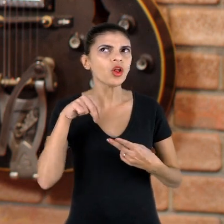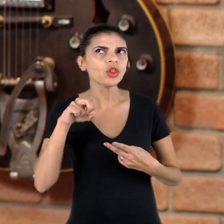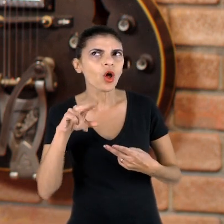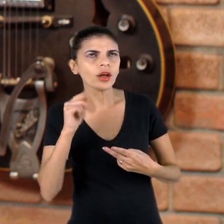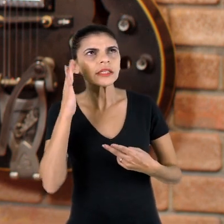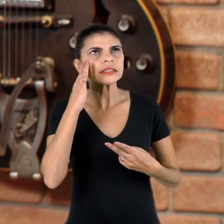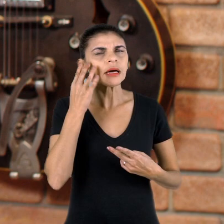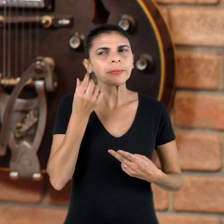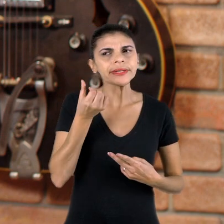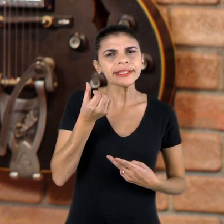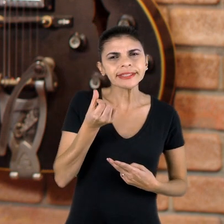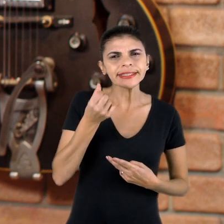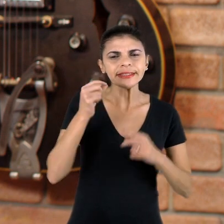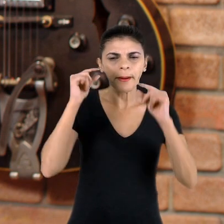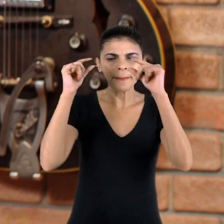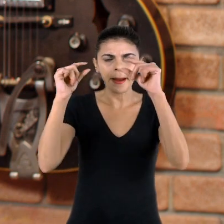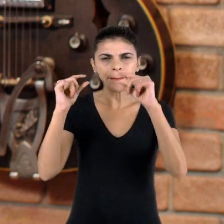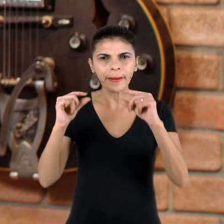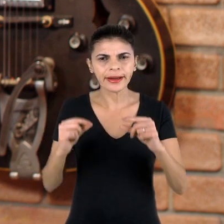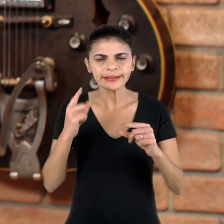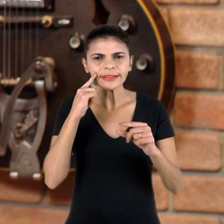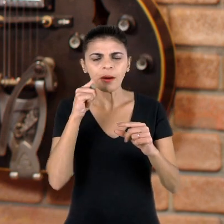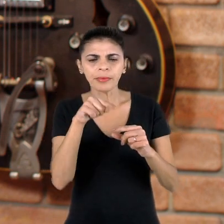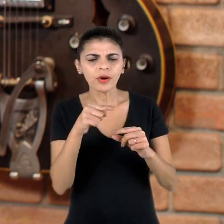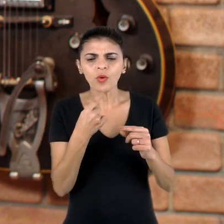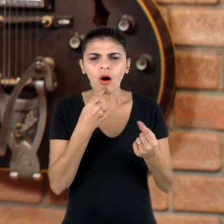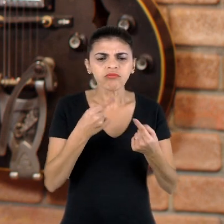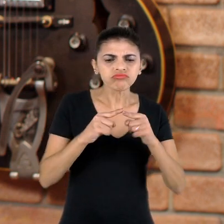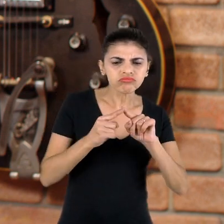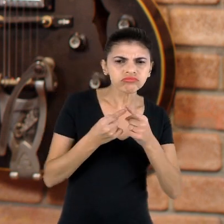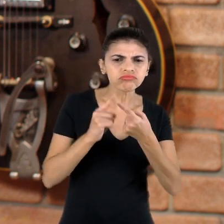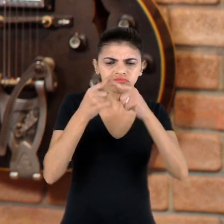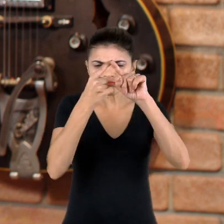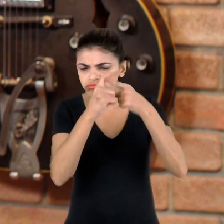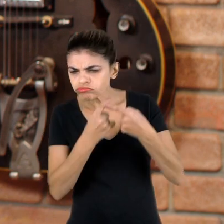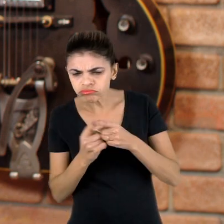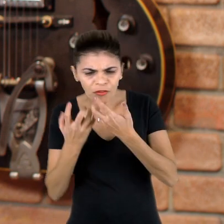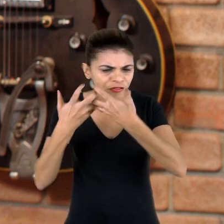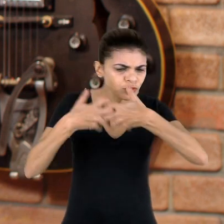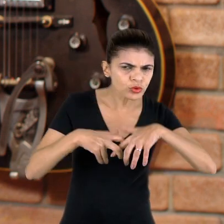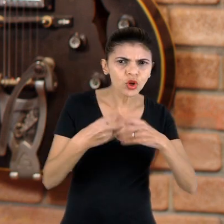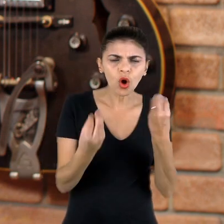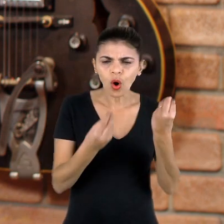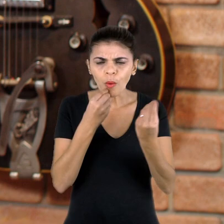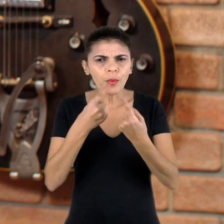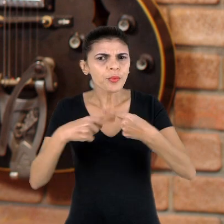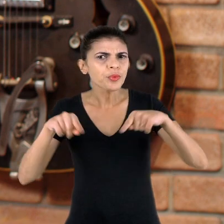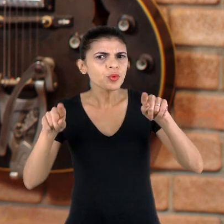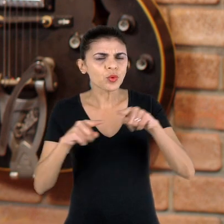Porque ouvir a nota e não saber qual é a função dela, o que é. Porque uma nota muda de som de acordo...